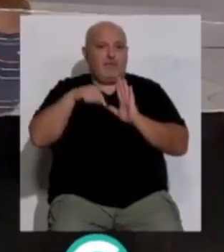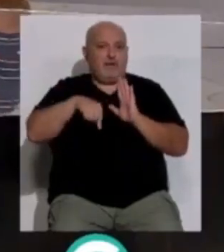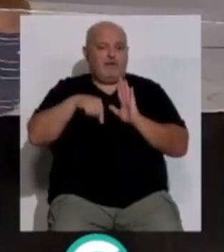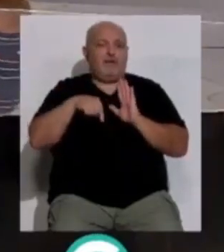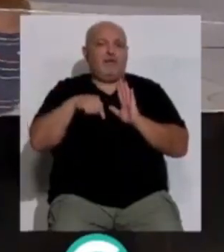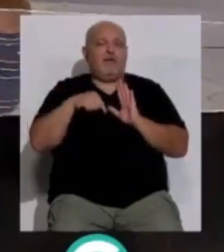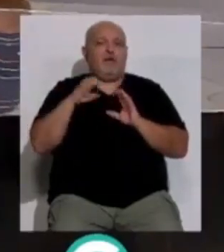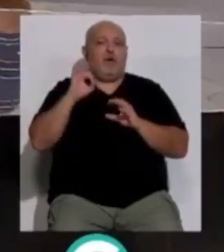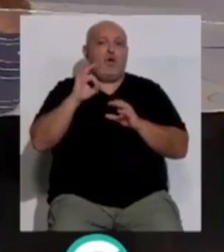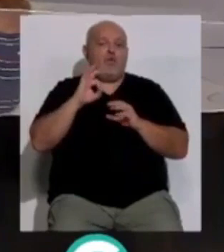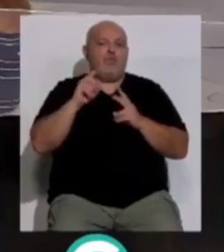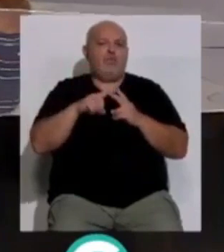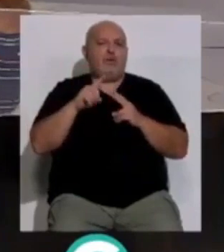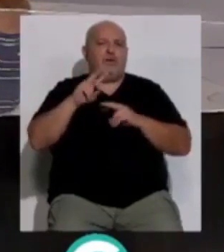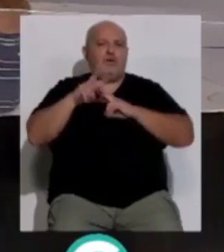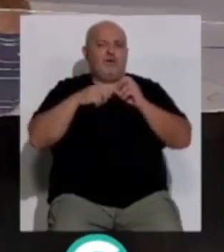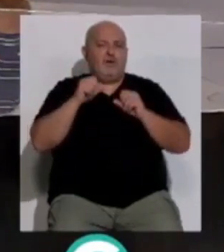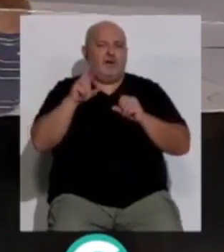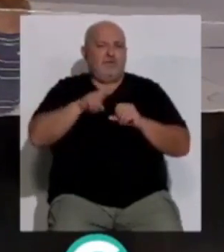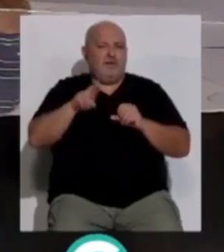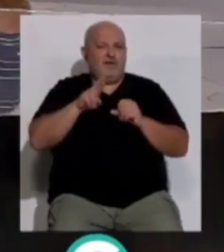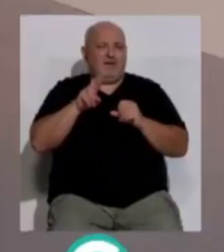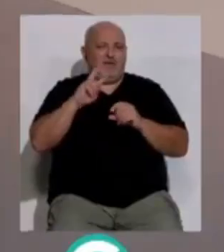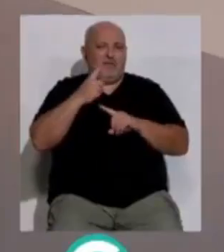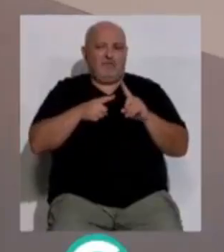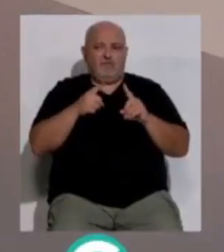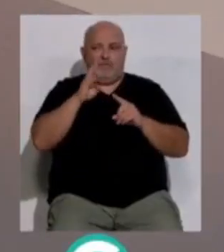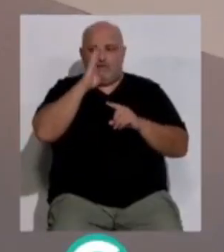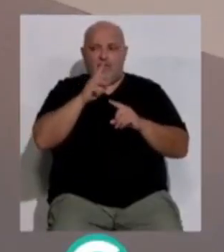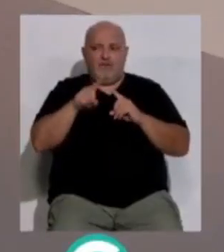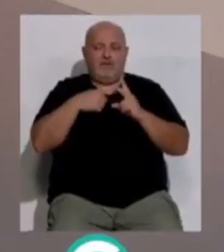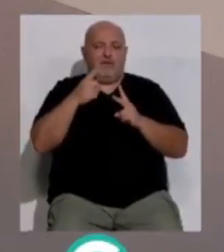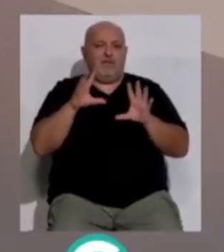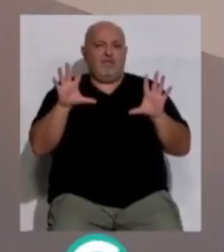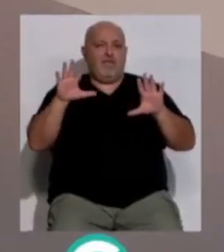o bien también en redifusión porque estamos dos y media de la tarde en directo y 10 de la noche